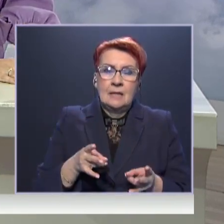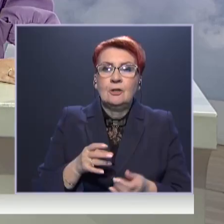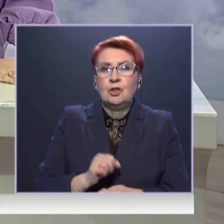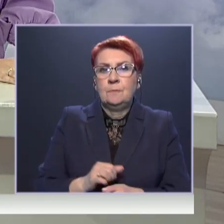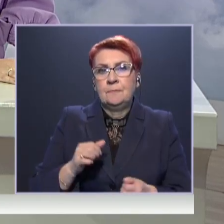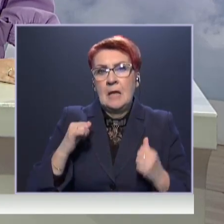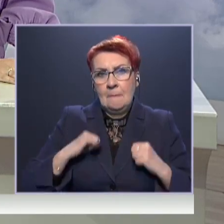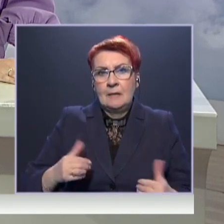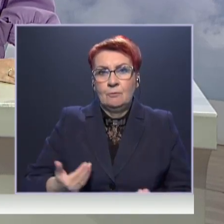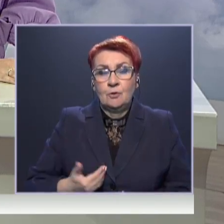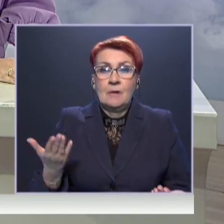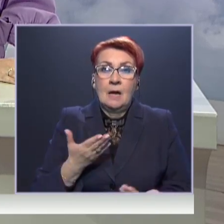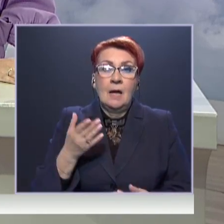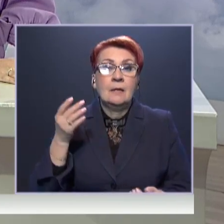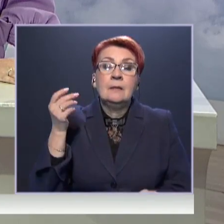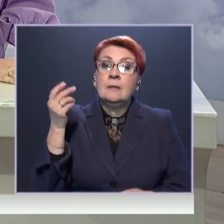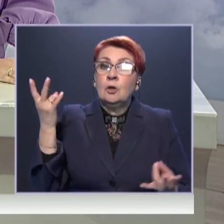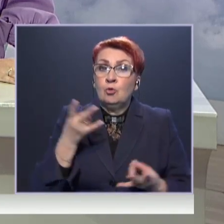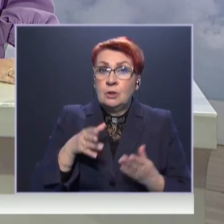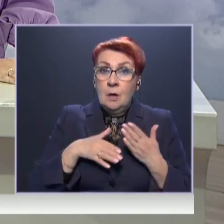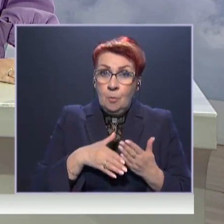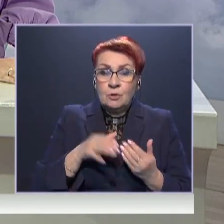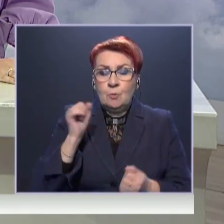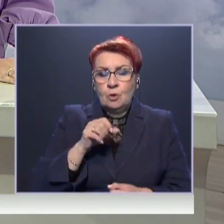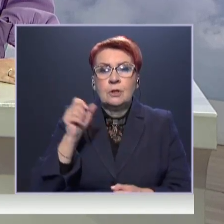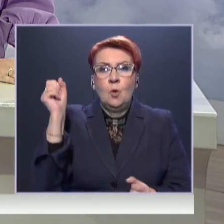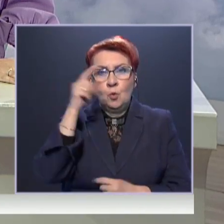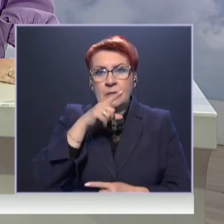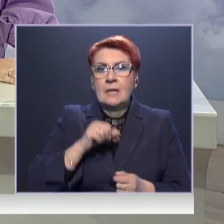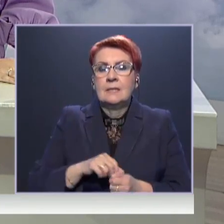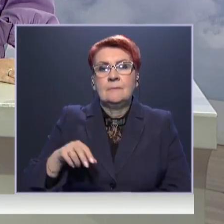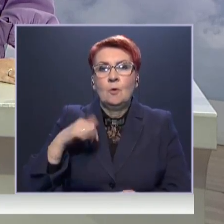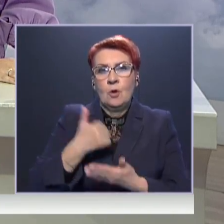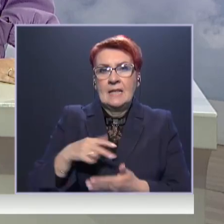какая еще нужна поддержка можно в Telegram каналах Спаса и генерального директора нашего телеканала Борис